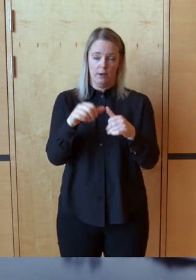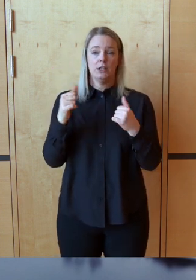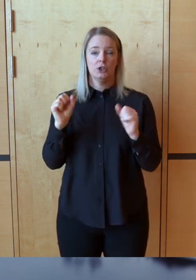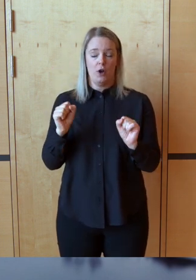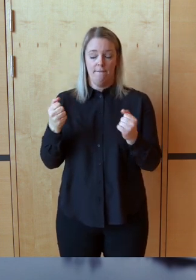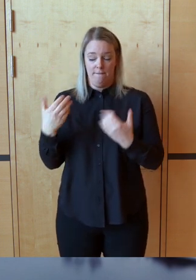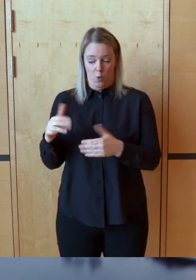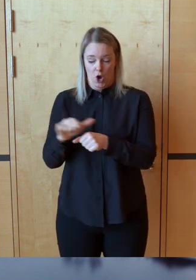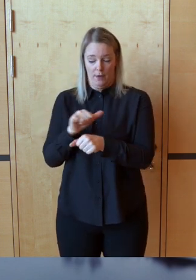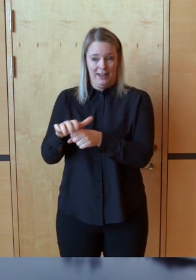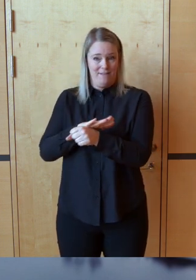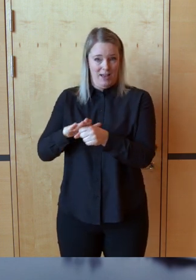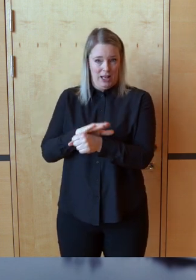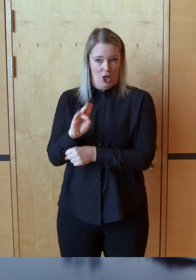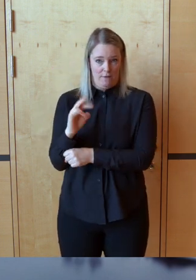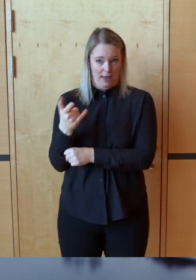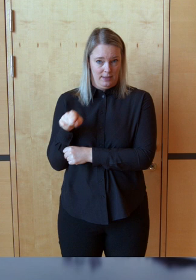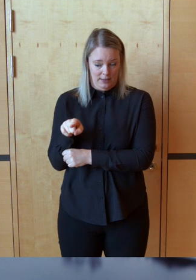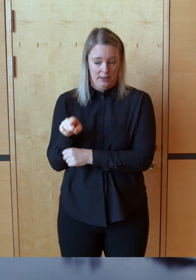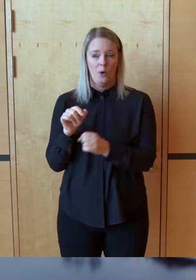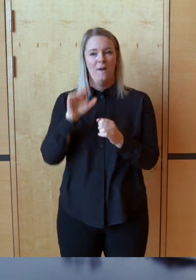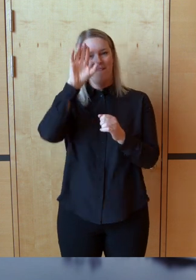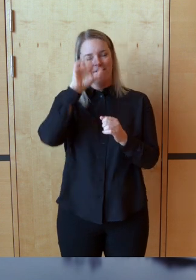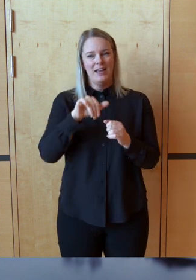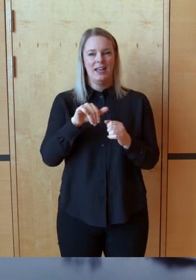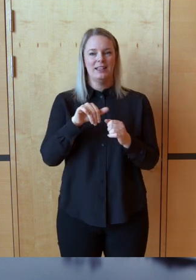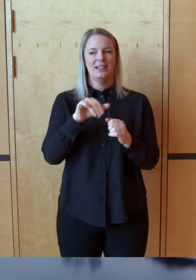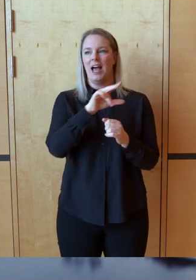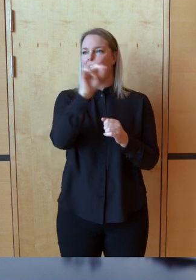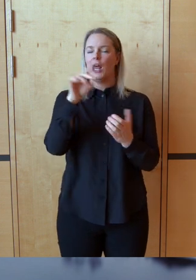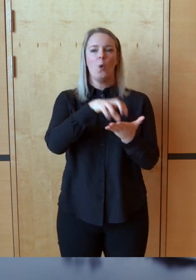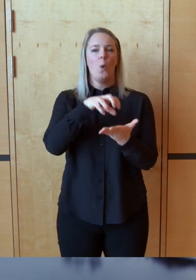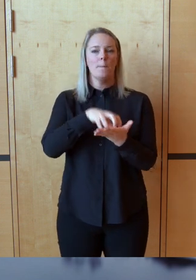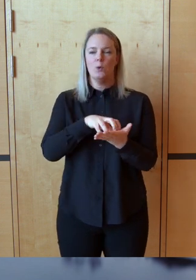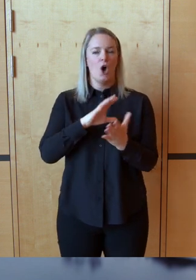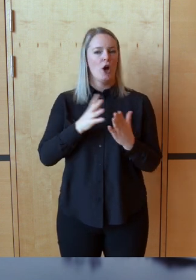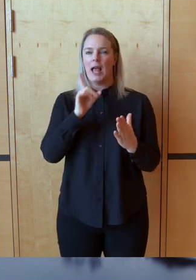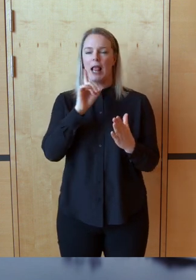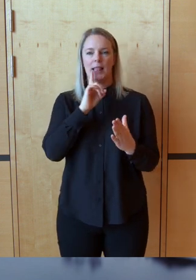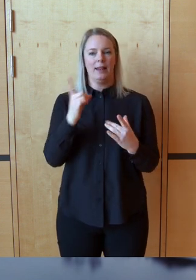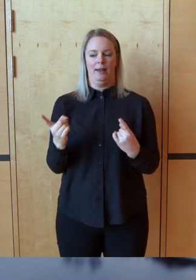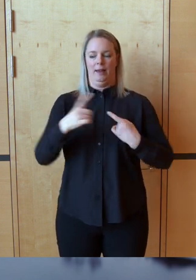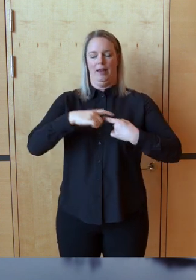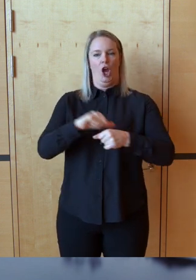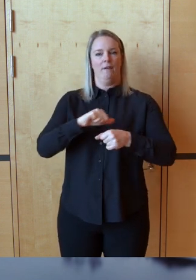Det är bra att vi vetat övningsfält på andra delar i andra kommuner Dom ligger inte alltid Vägg i vägg med